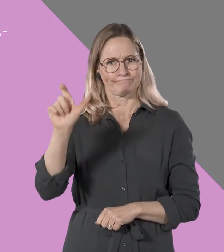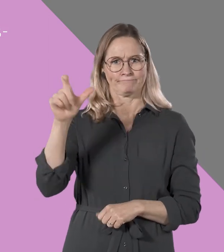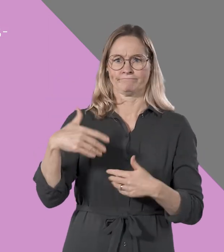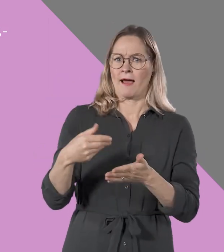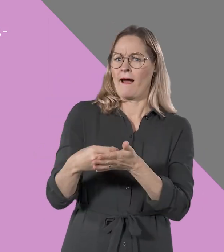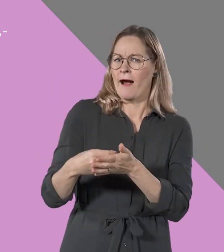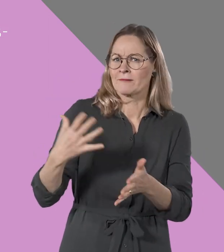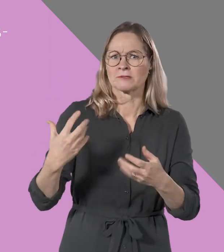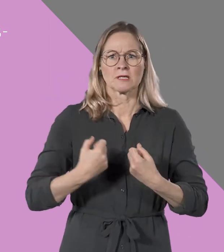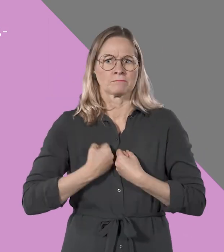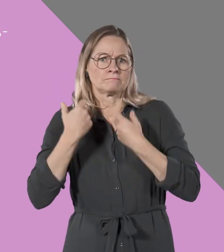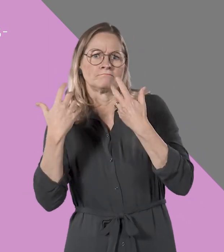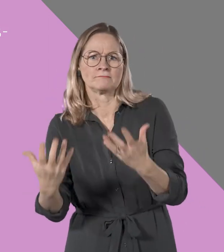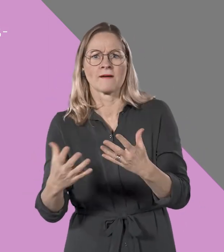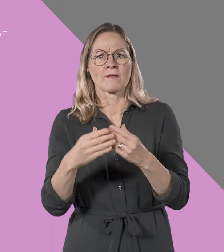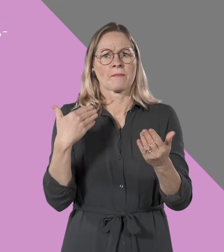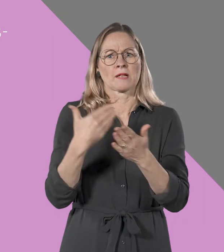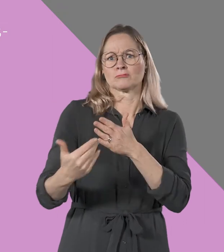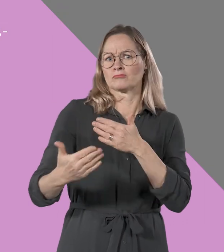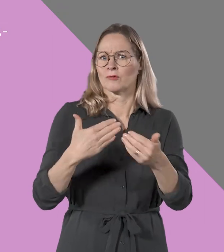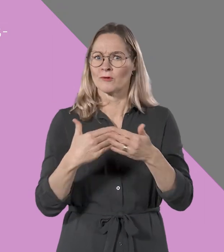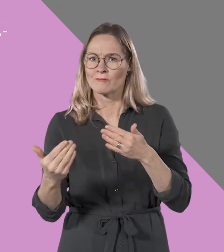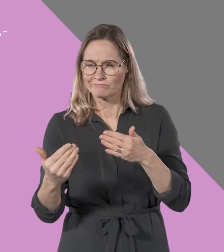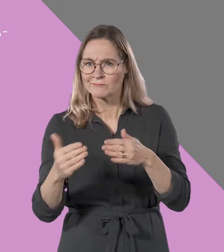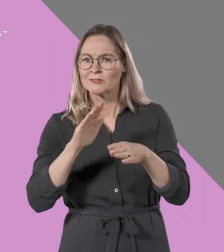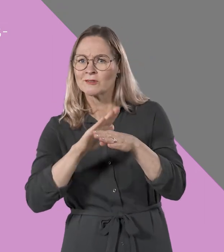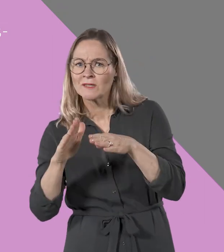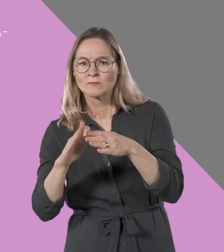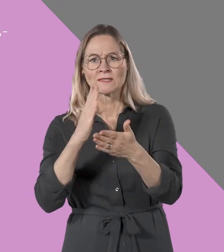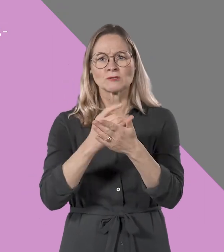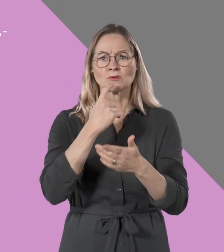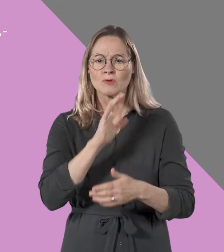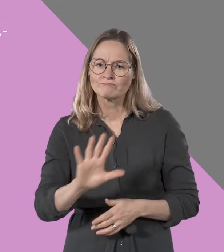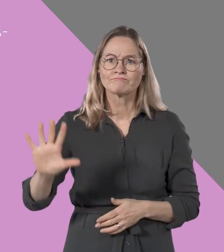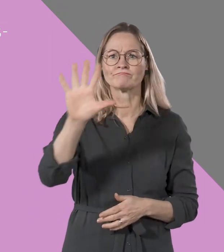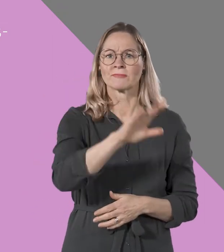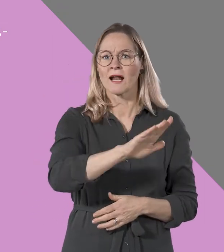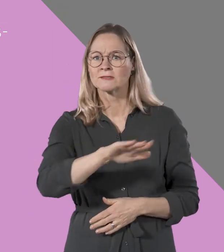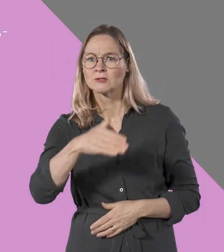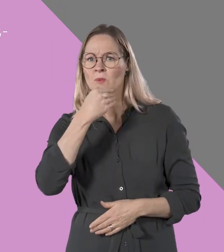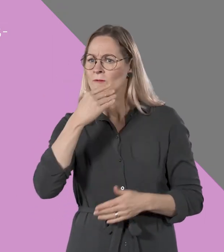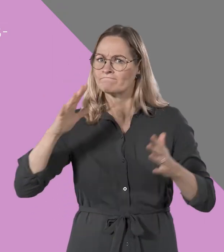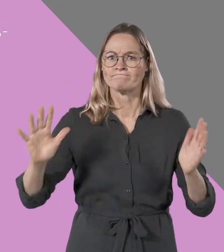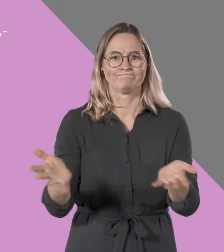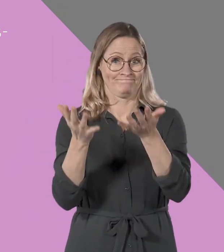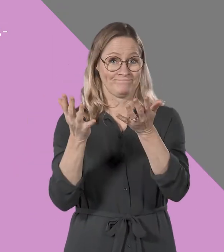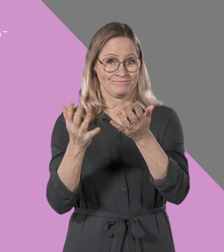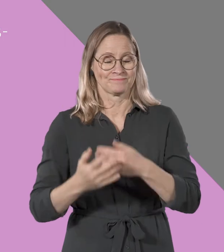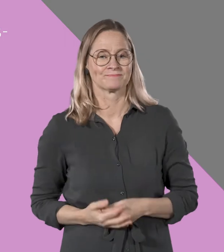hänen arvokkaasta ja inspiroivasta vapaaehtoistyöstään Jyväskylän - ja Keski-Suomen alueen lasten ja nuorten hyväksi.